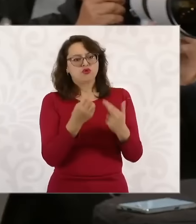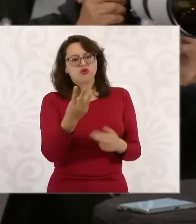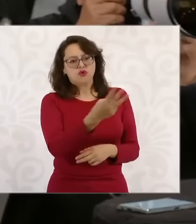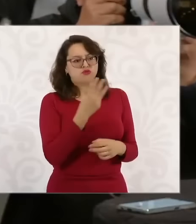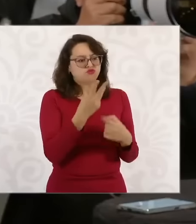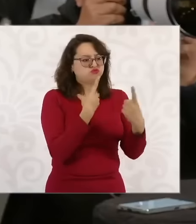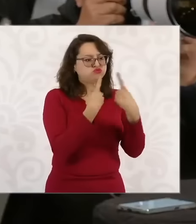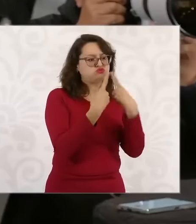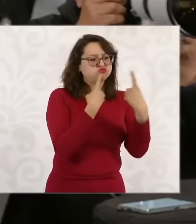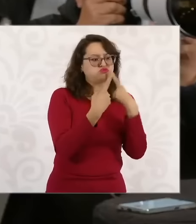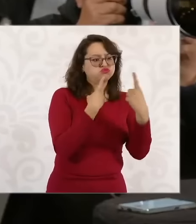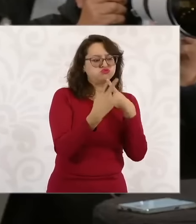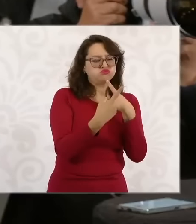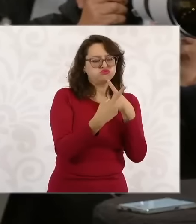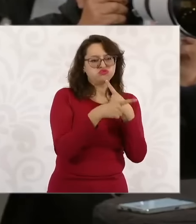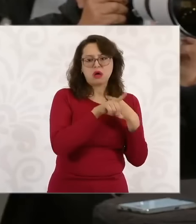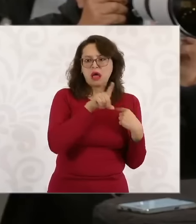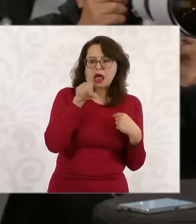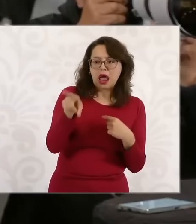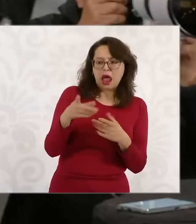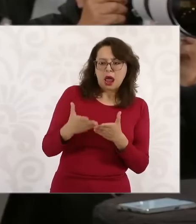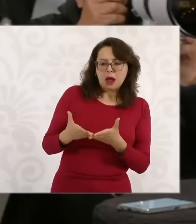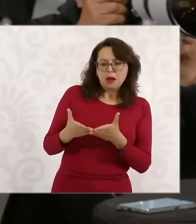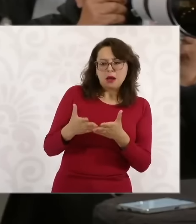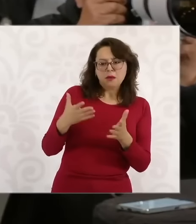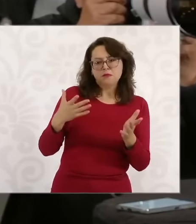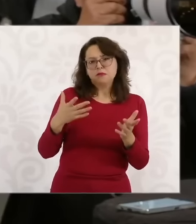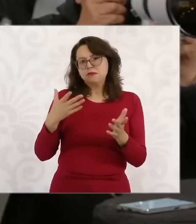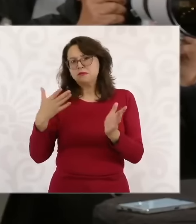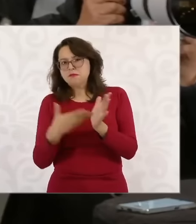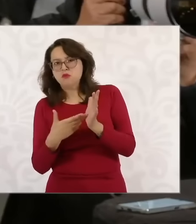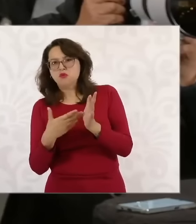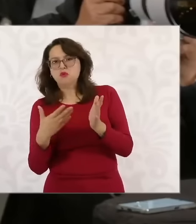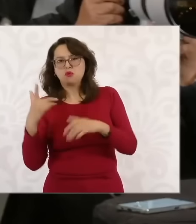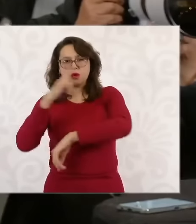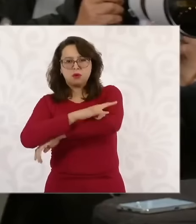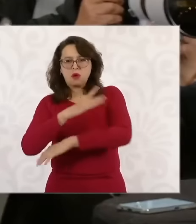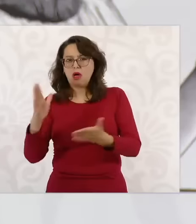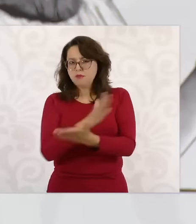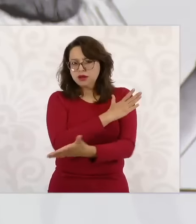consecuencia de lo que sucedió luego en la noche con las sanciones. Son dos hechos aislados. Sí,